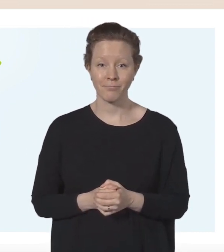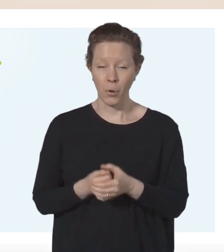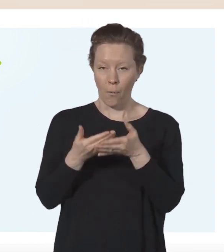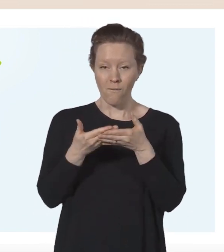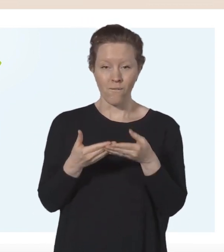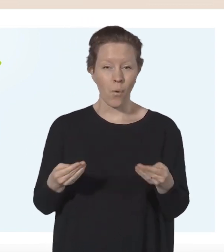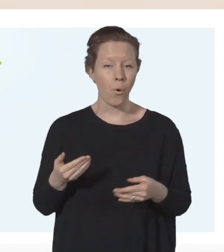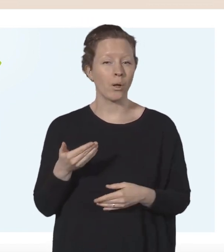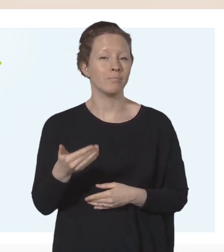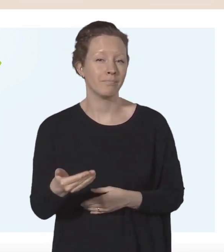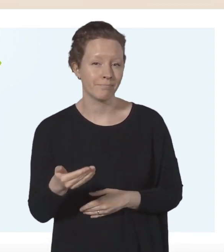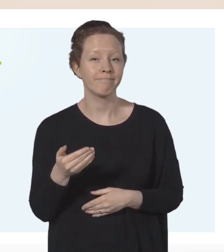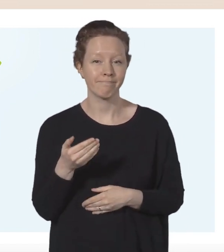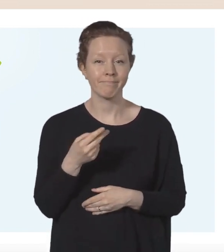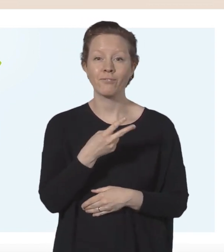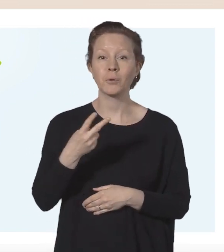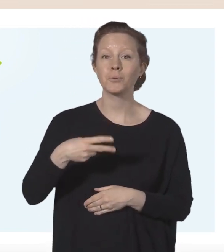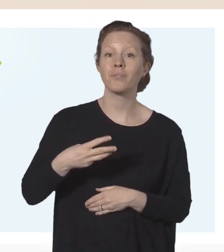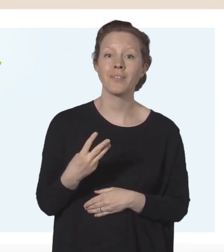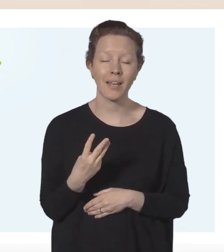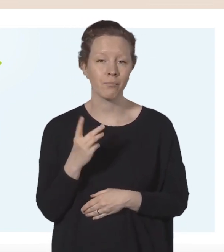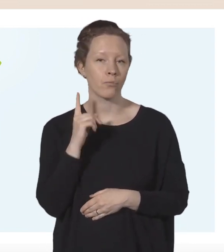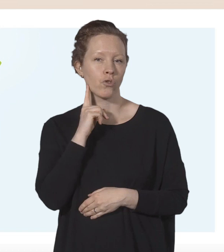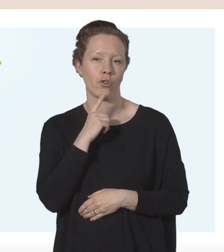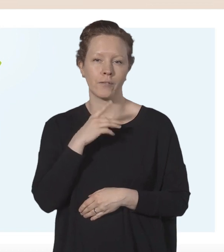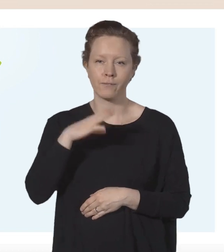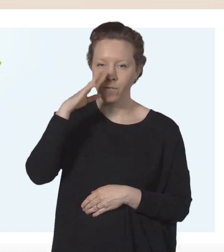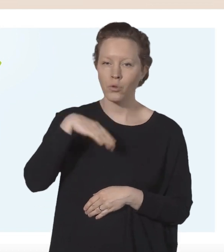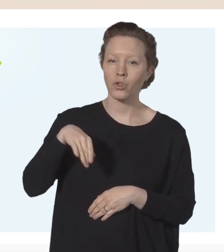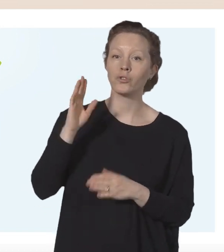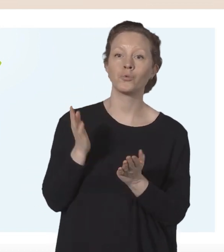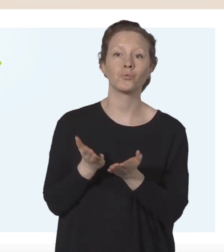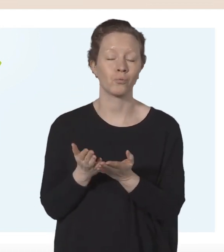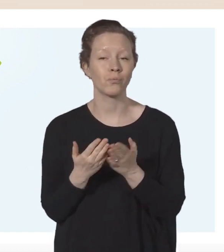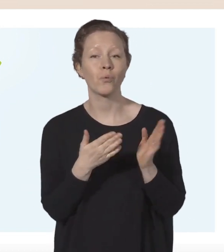Våren 2023 ordnar Dövas folkhögskola utbildning i hur man organiserar -